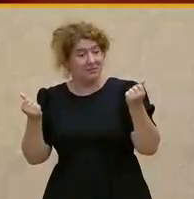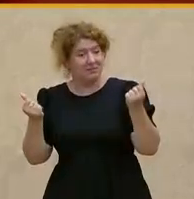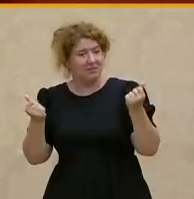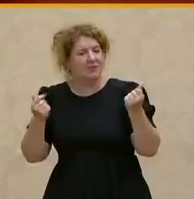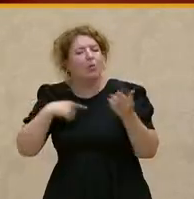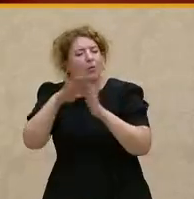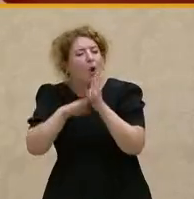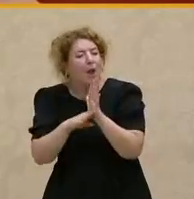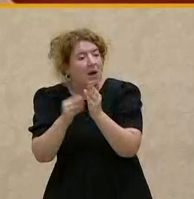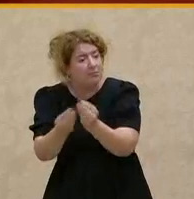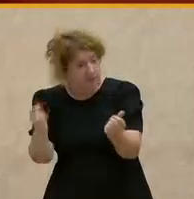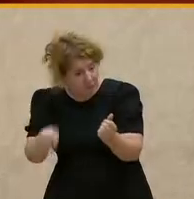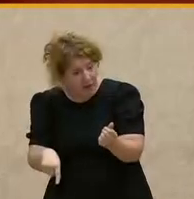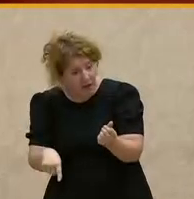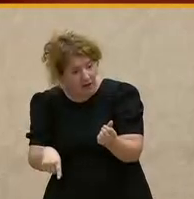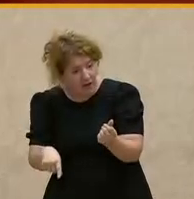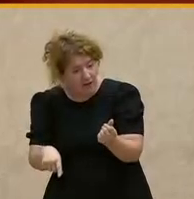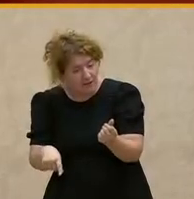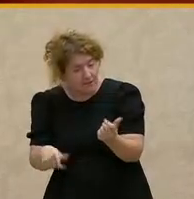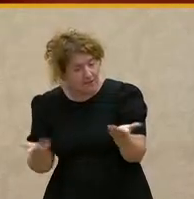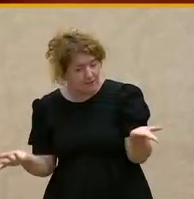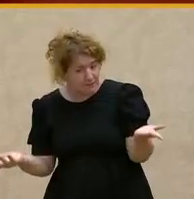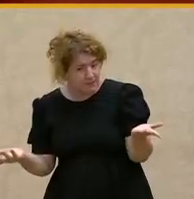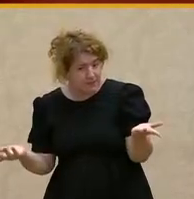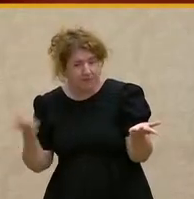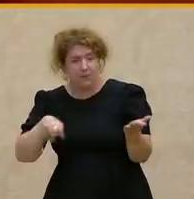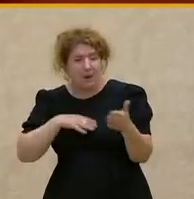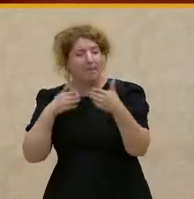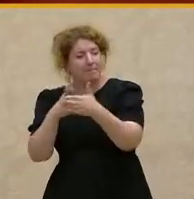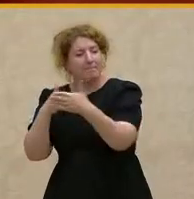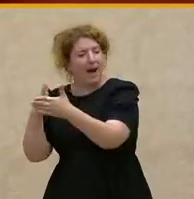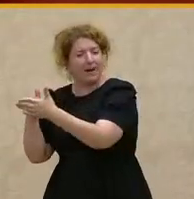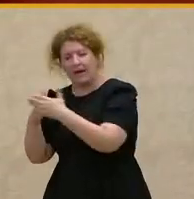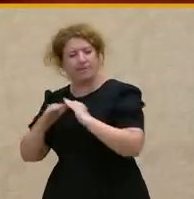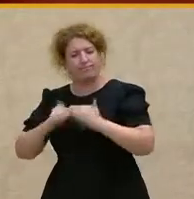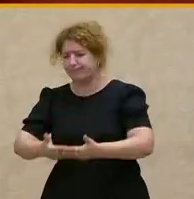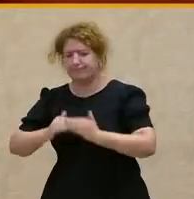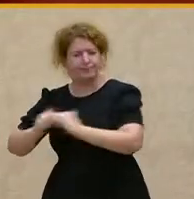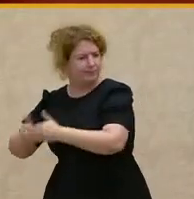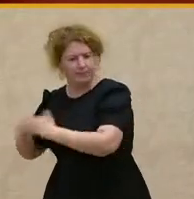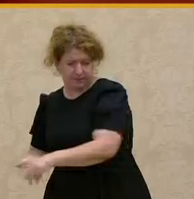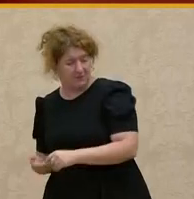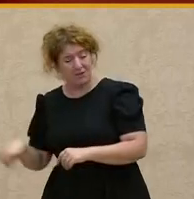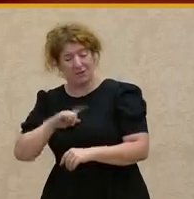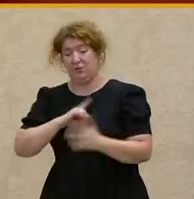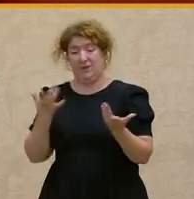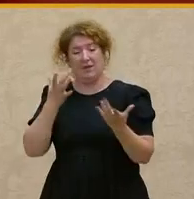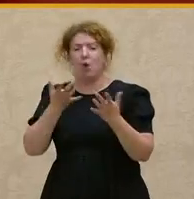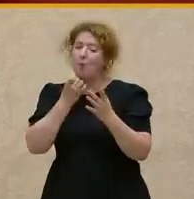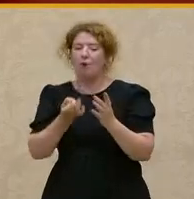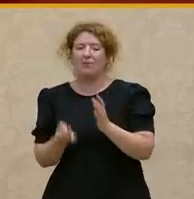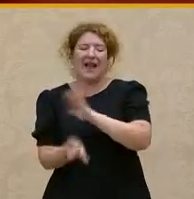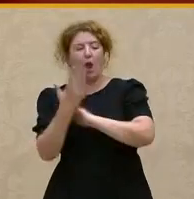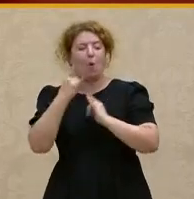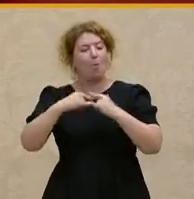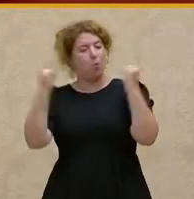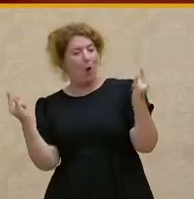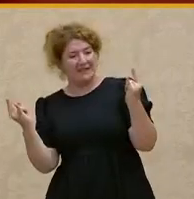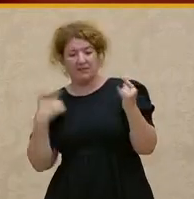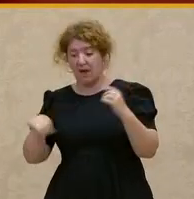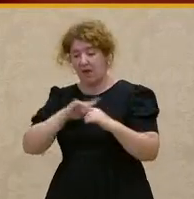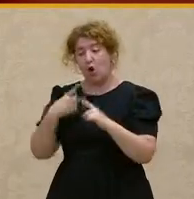ellas. Queremos seguir destruyendo barreras para una inclusión real. Esto es una tarea